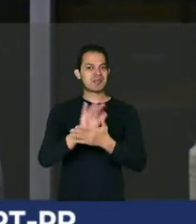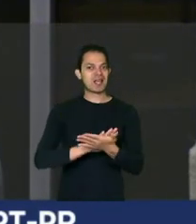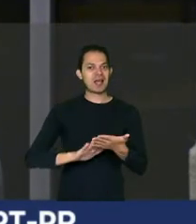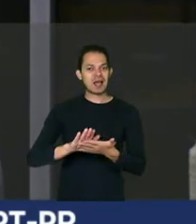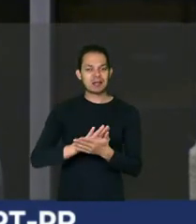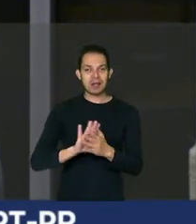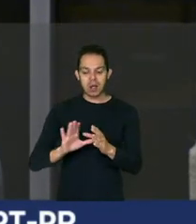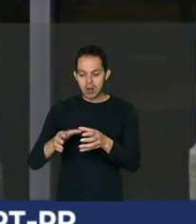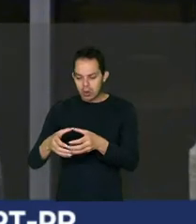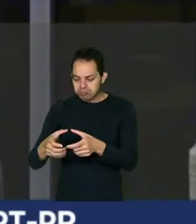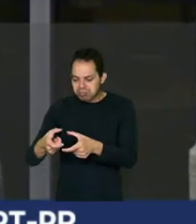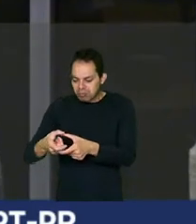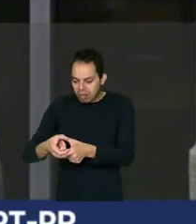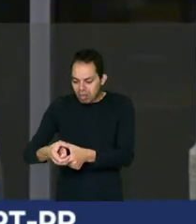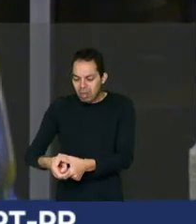GRUPO PEQUENO SE BENEFICIE